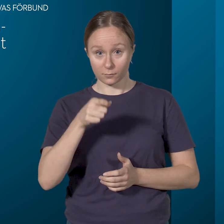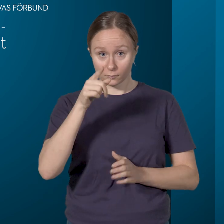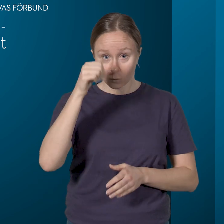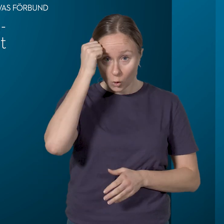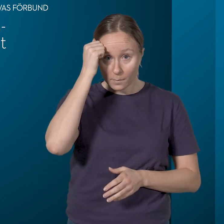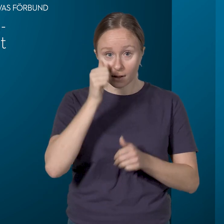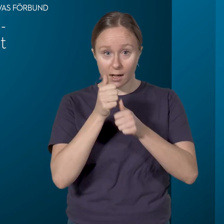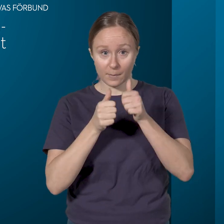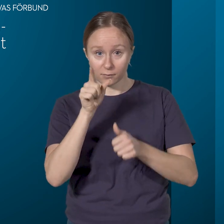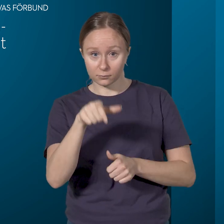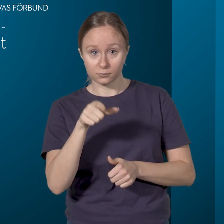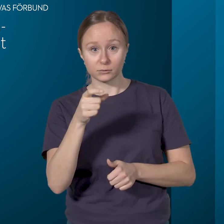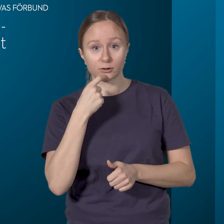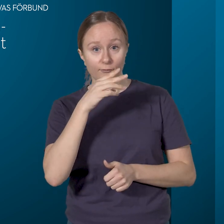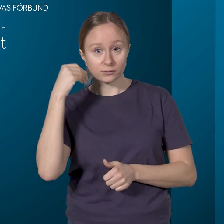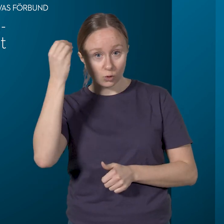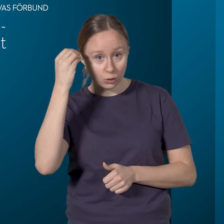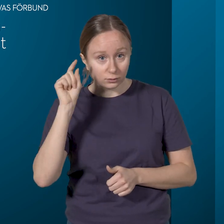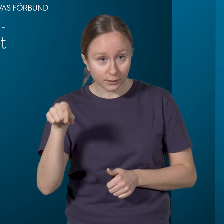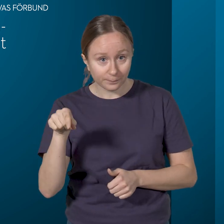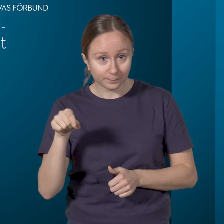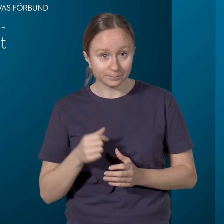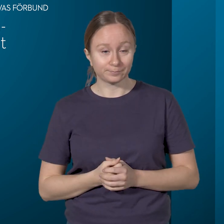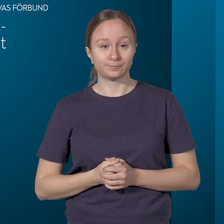Har du kommit ihåg att anmäla dig till kurserna för finlandssvenskar?